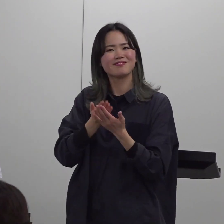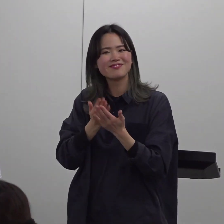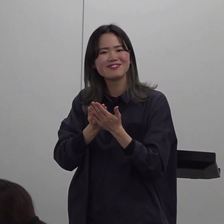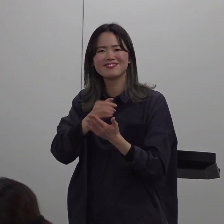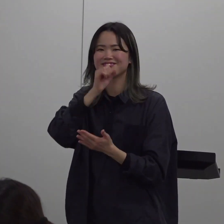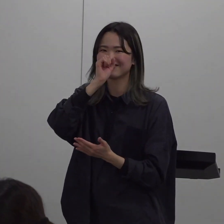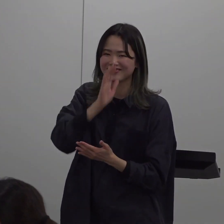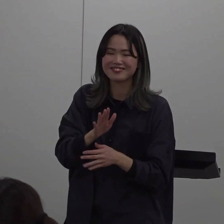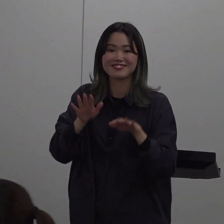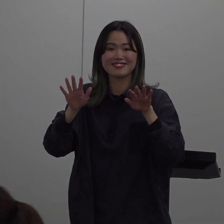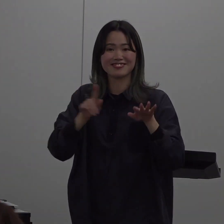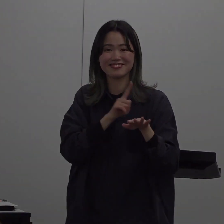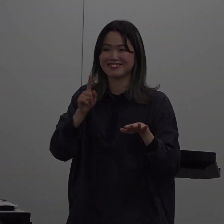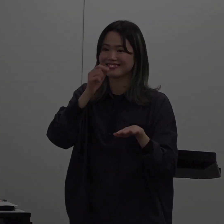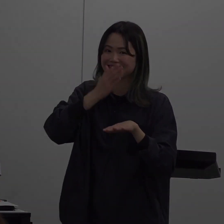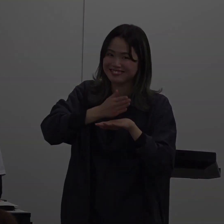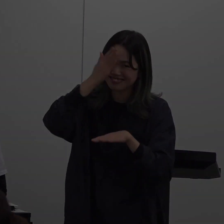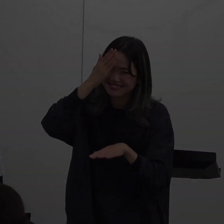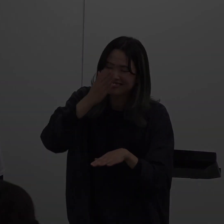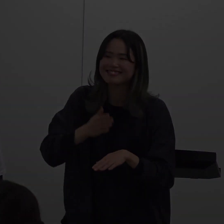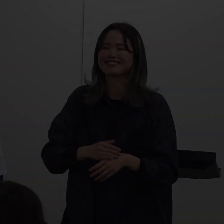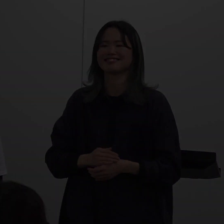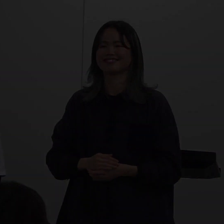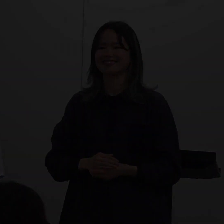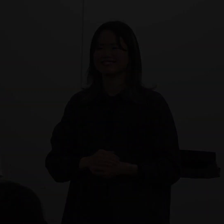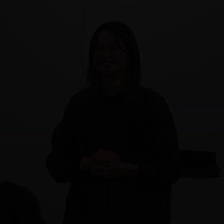本日はありがとうございました